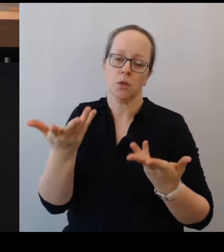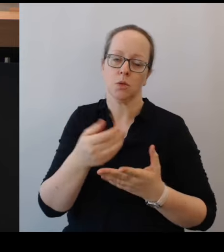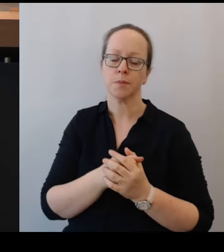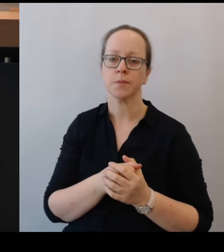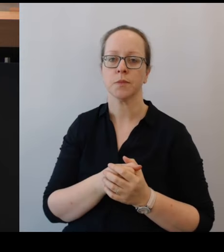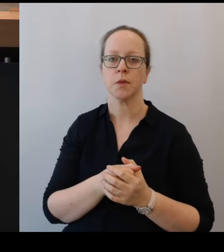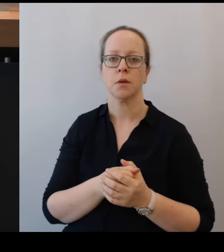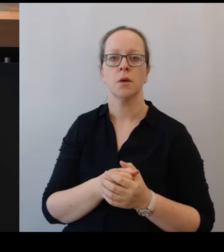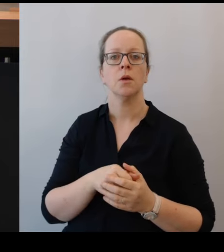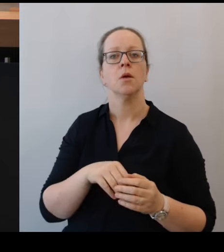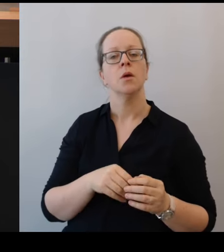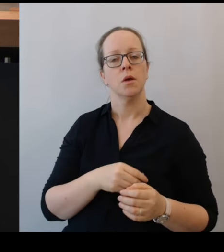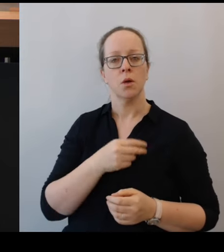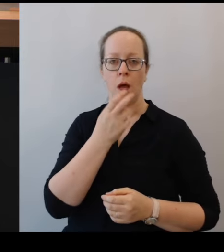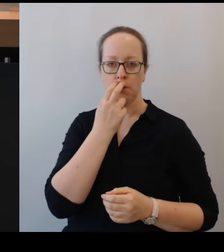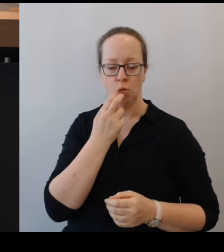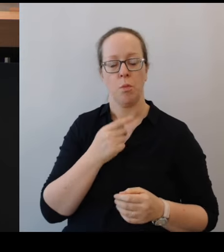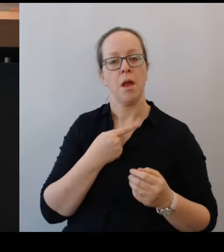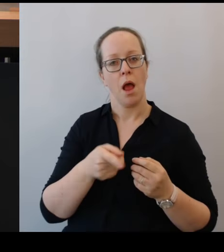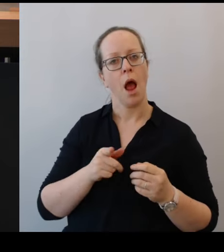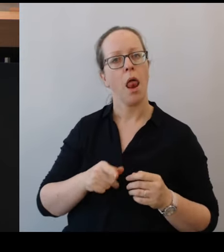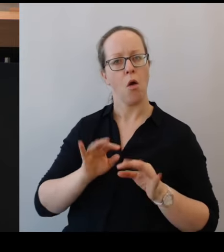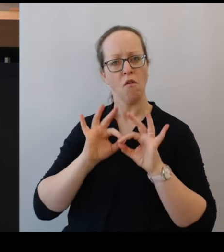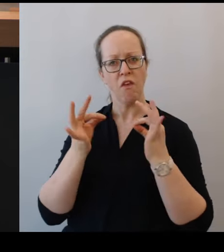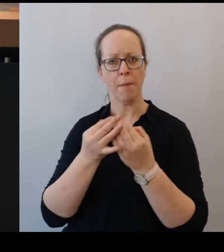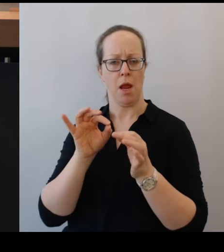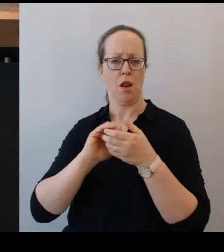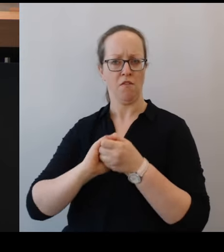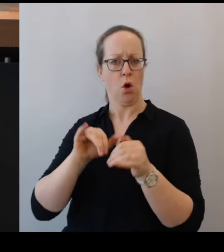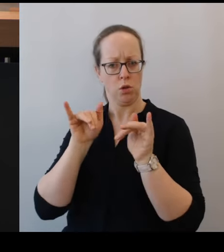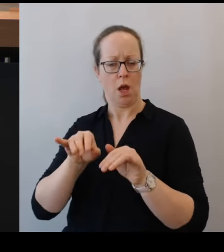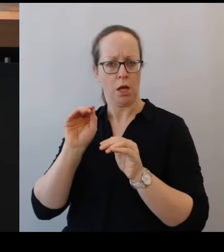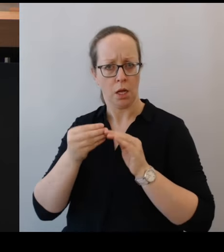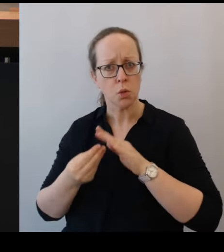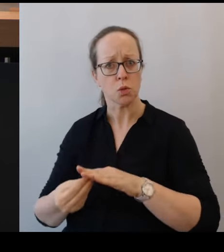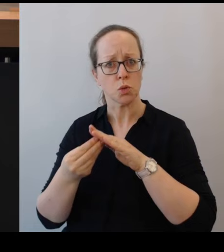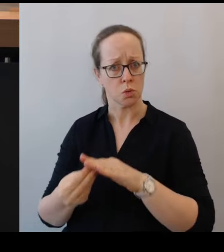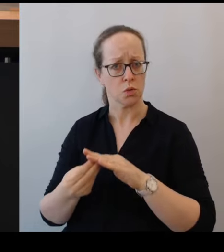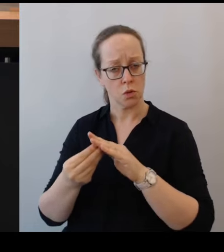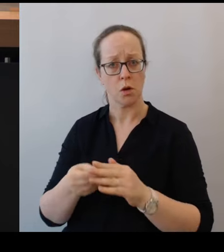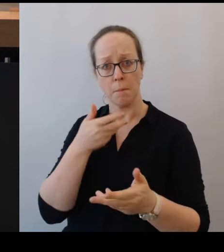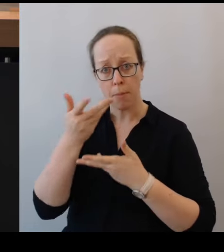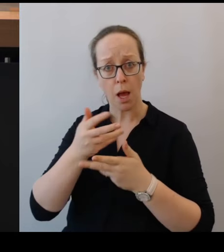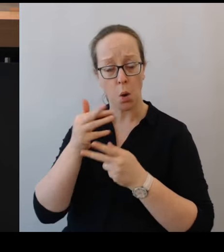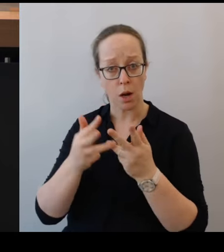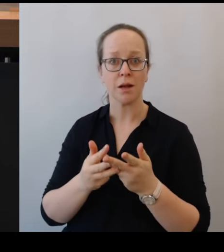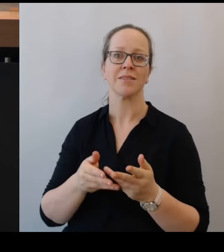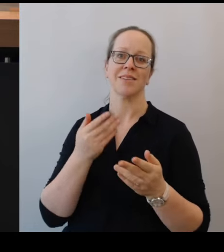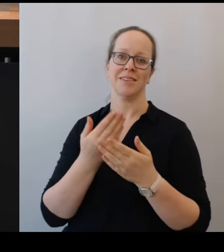Diese Lücke soll das Azubiwerk schließen. Im Sinne der Chancengerechtigkeit ist es dafür höchste Zeit.(Beifall)